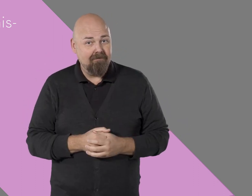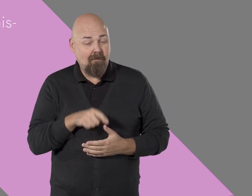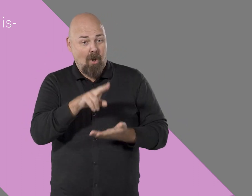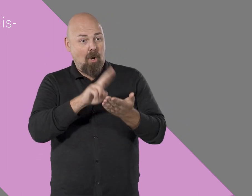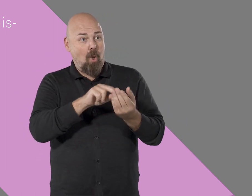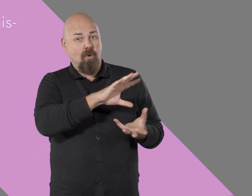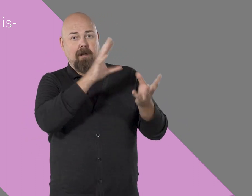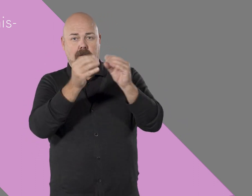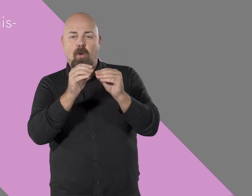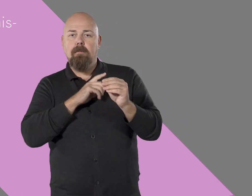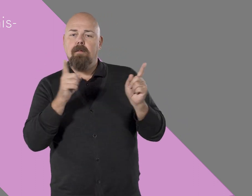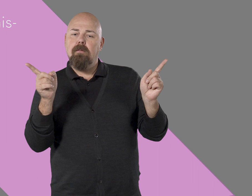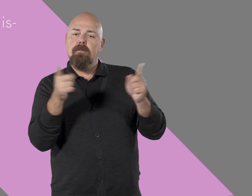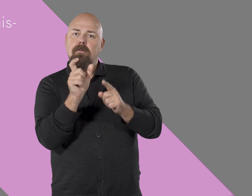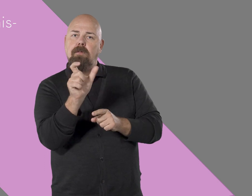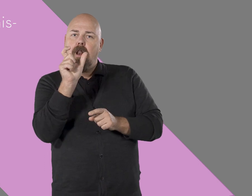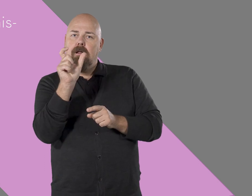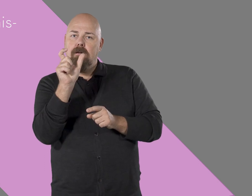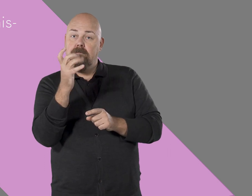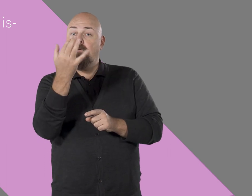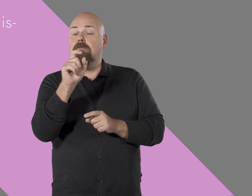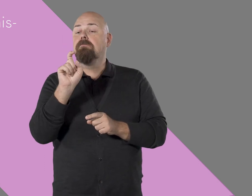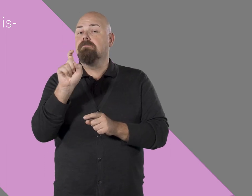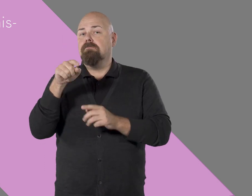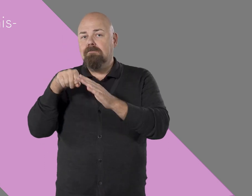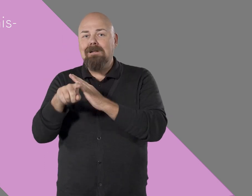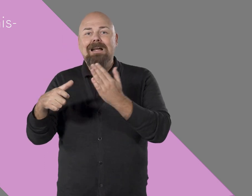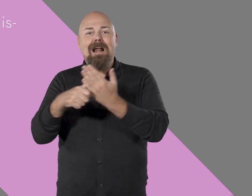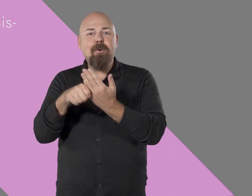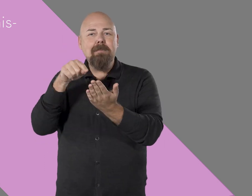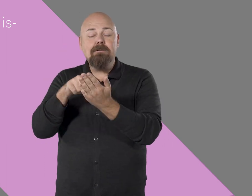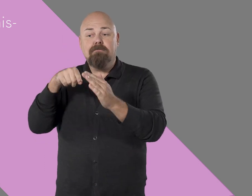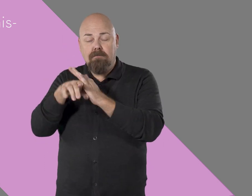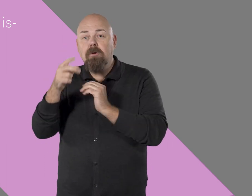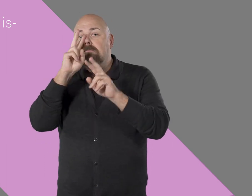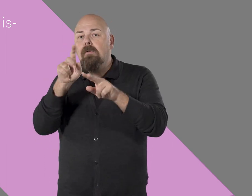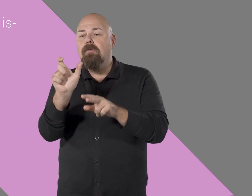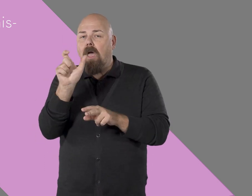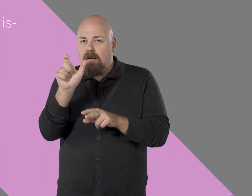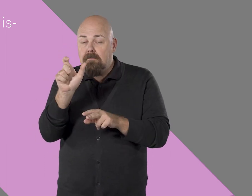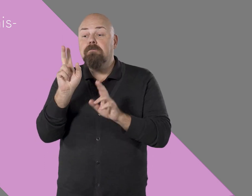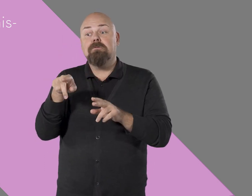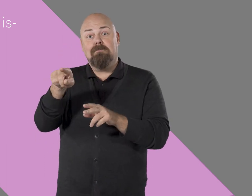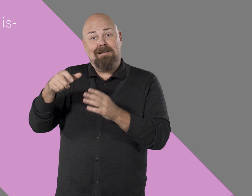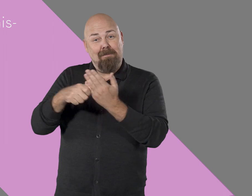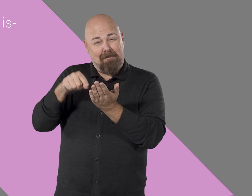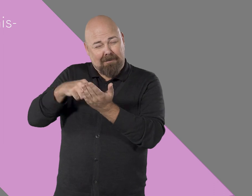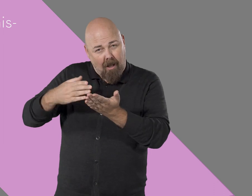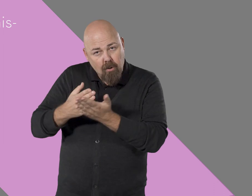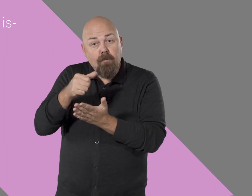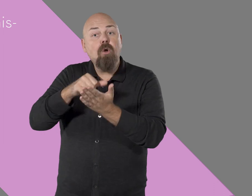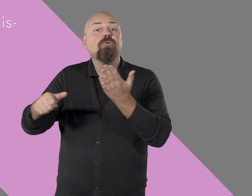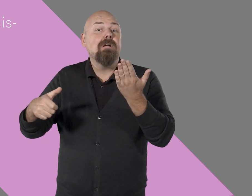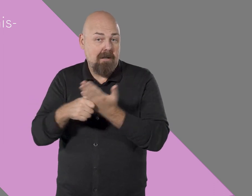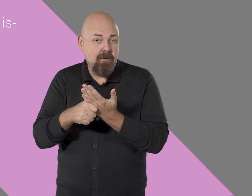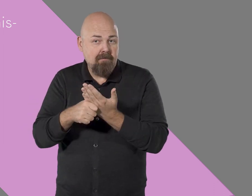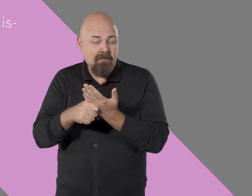Voit katsoa elokuvan trailerin ja ostaa lippusi Lippupisteestä.